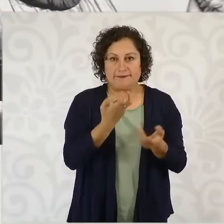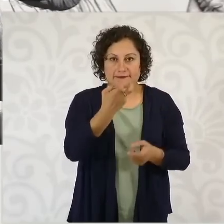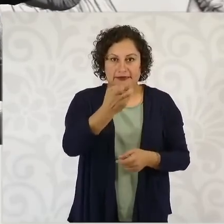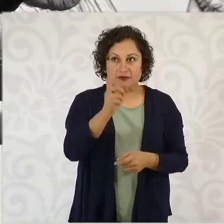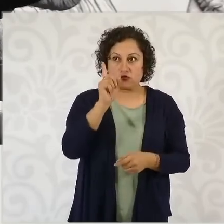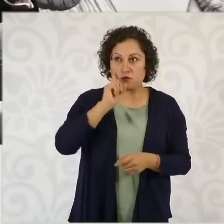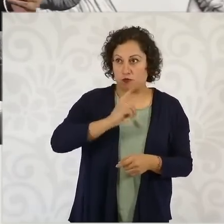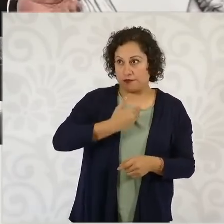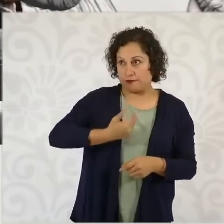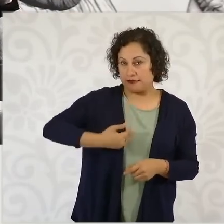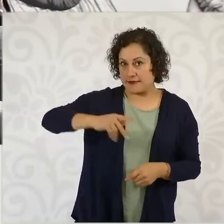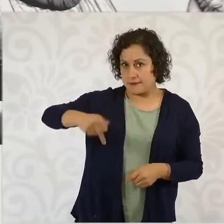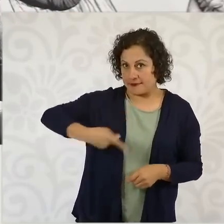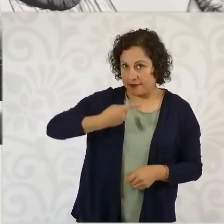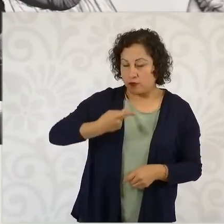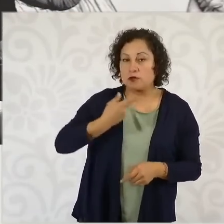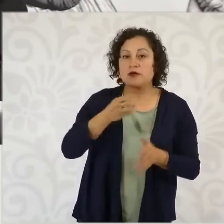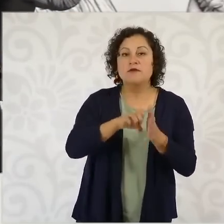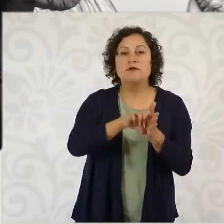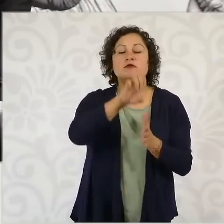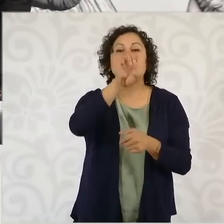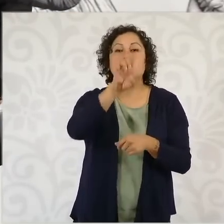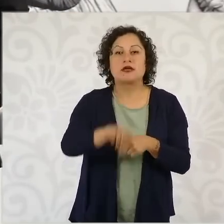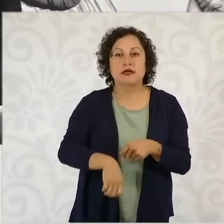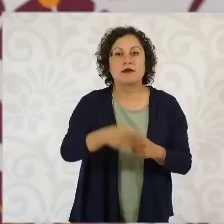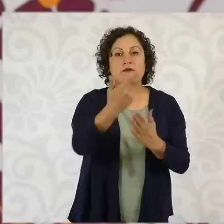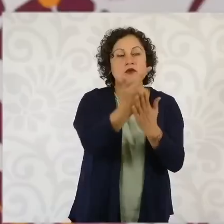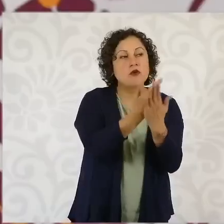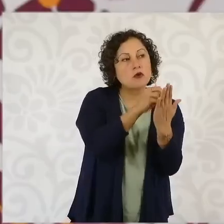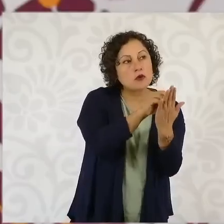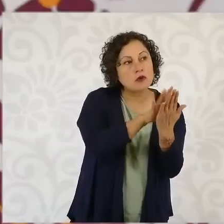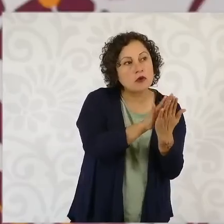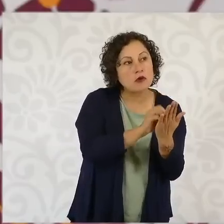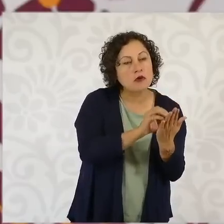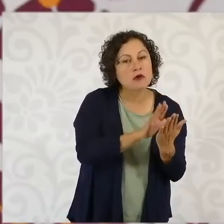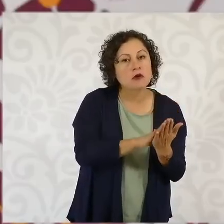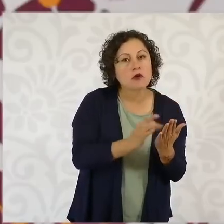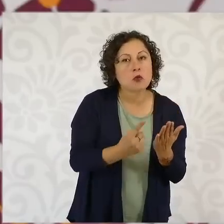haciendo este registro ahorita alguien te habló y te dijo ya no voy a invertir en México no eso es